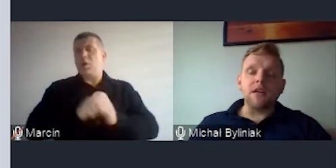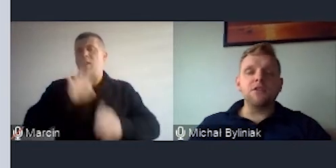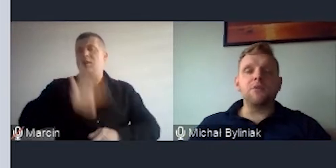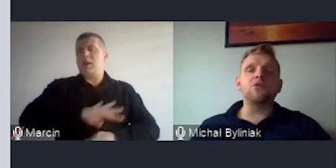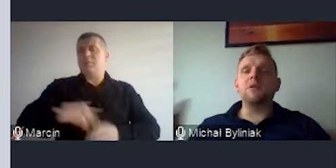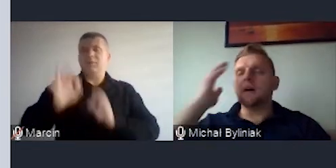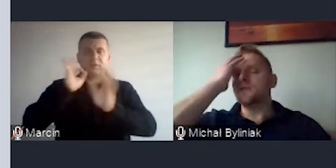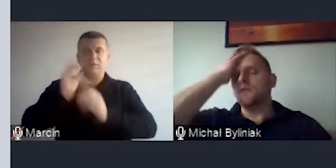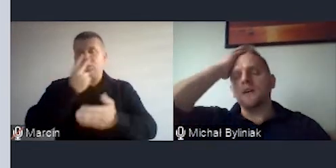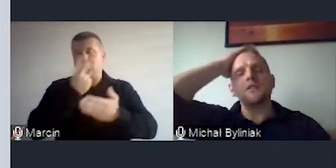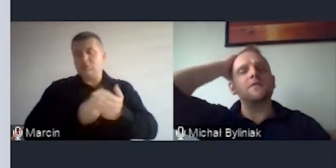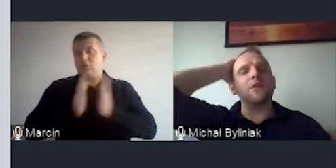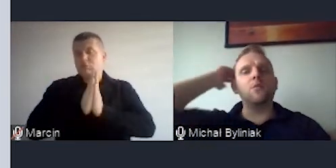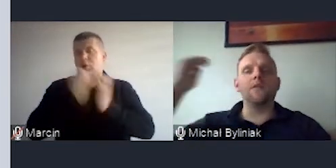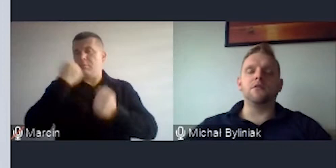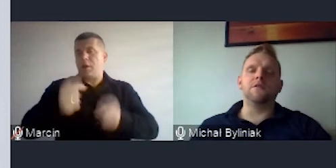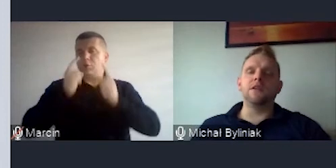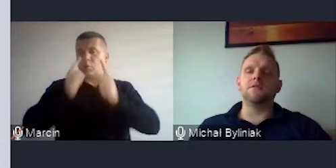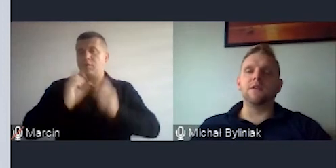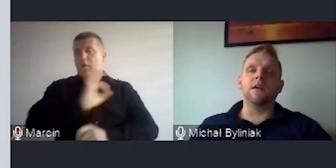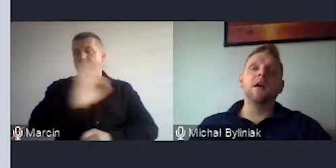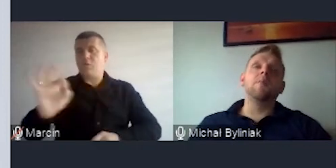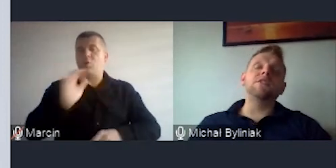Czytacie proszę bardzo uważnie swoje umowy o dofinansowanie.